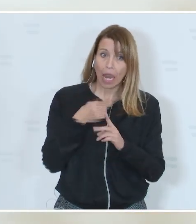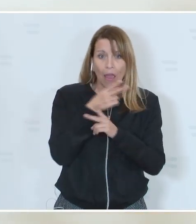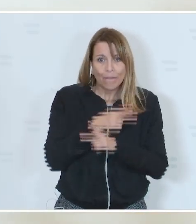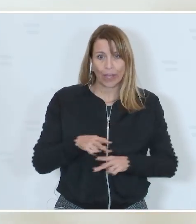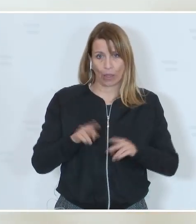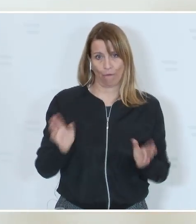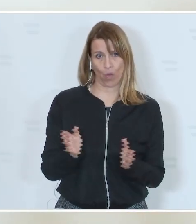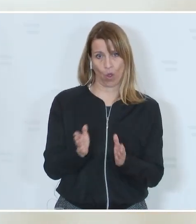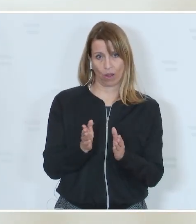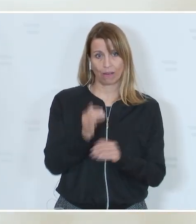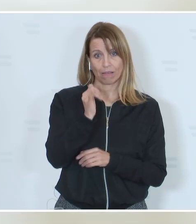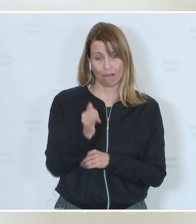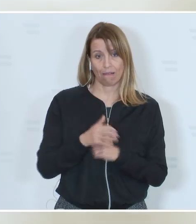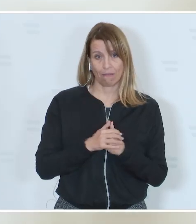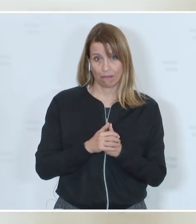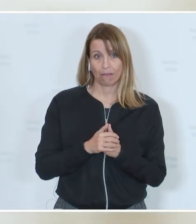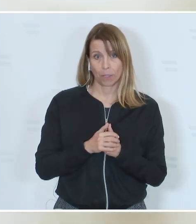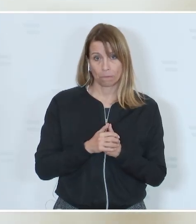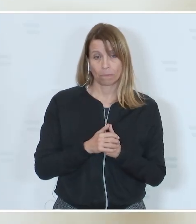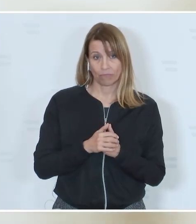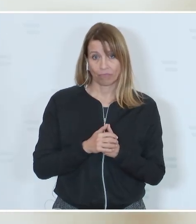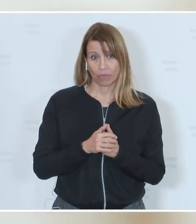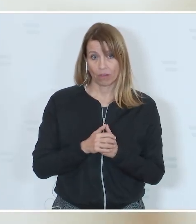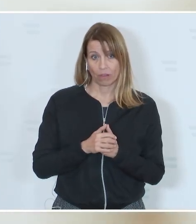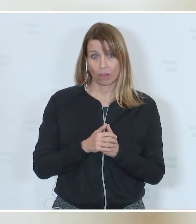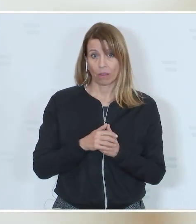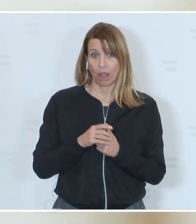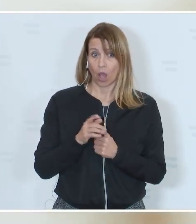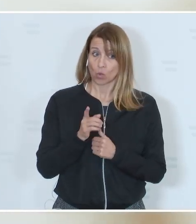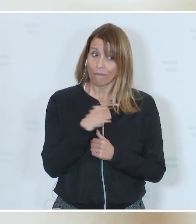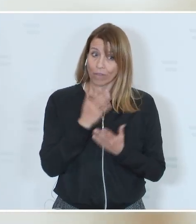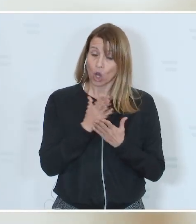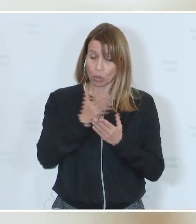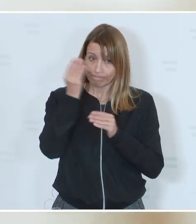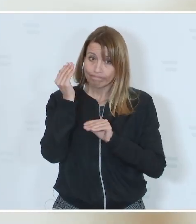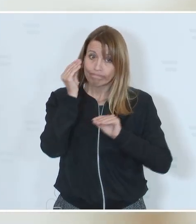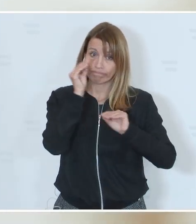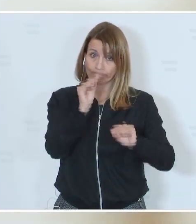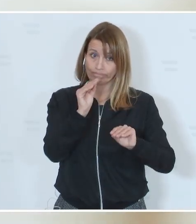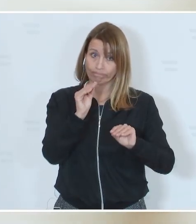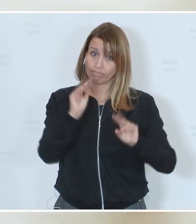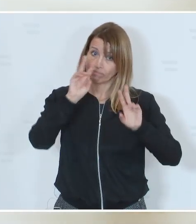Position hier gemeinhin bekannt gemacht. Wenn es um die Friedensförderung geht, dann möchte